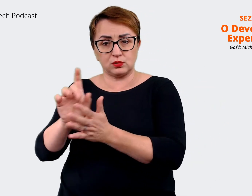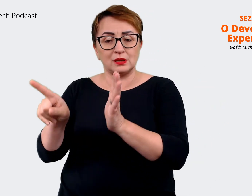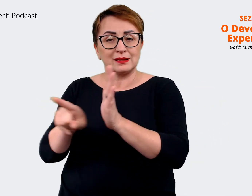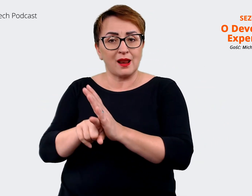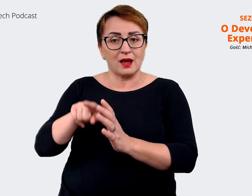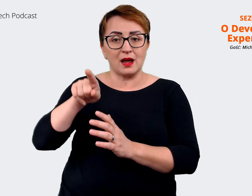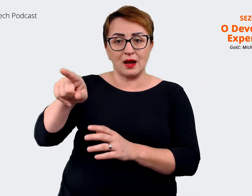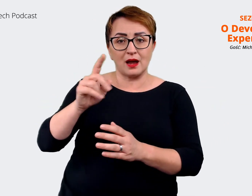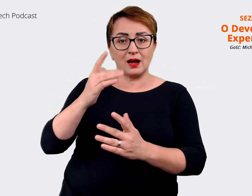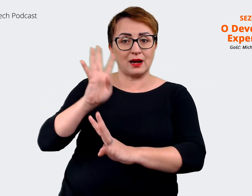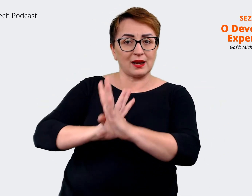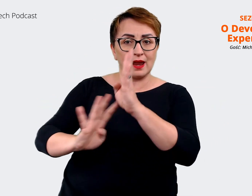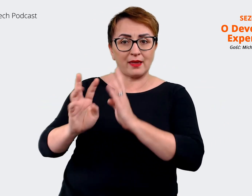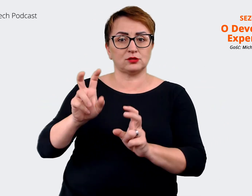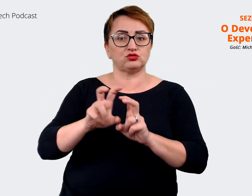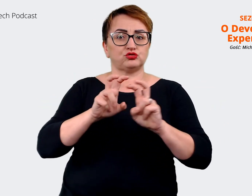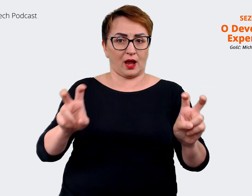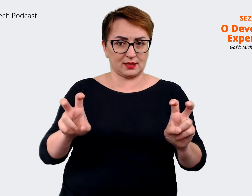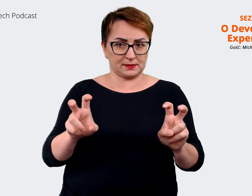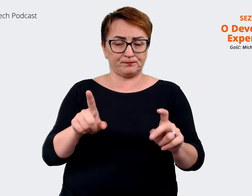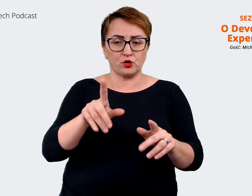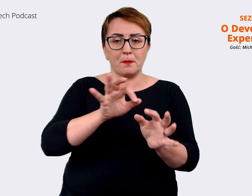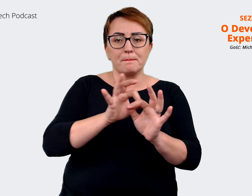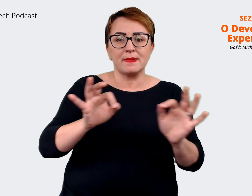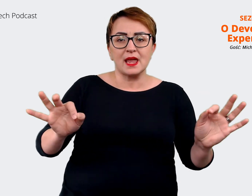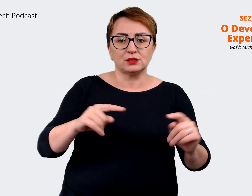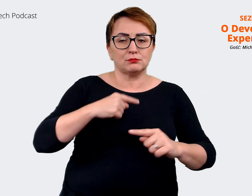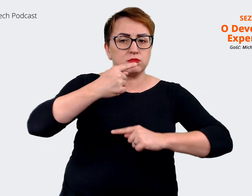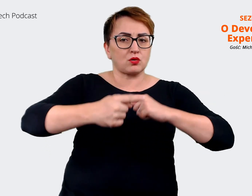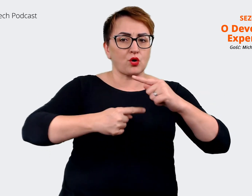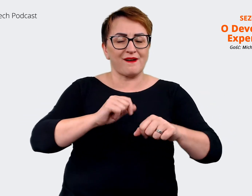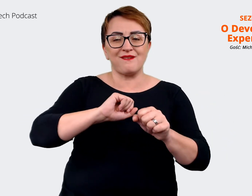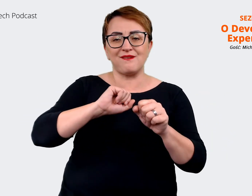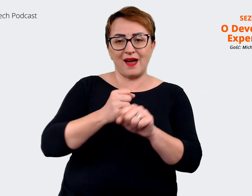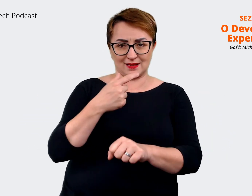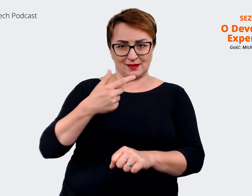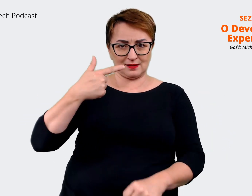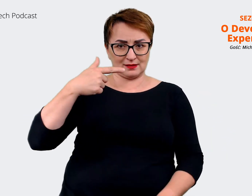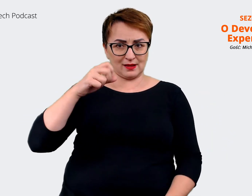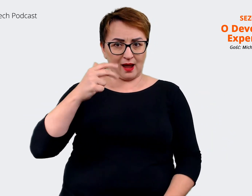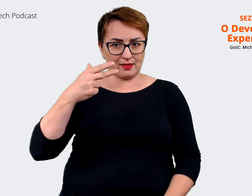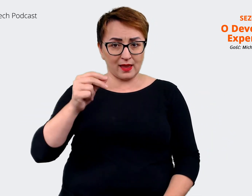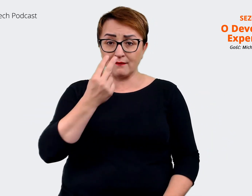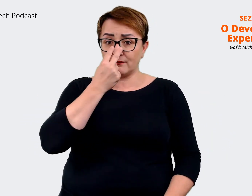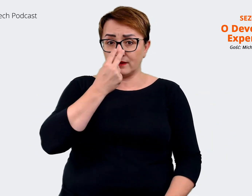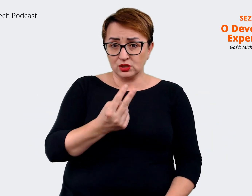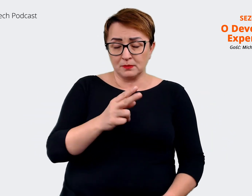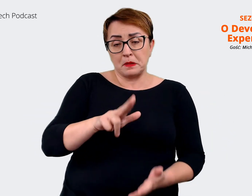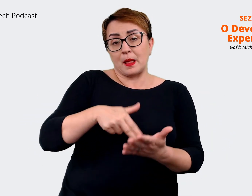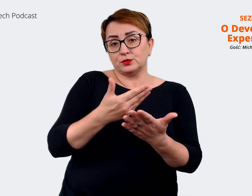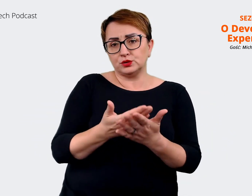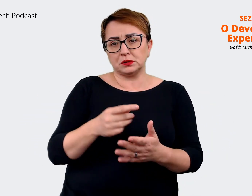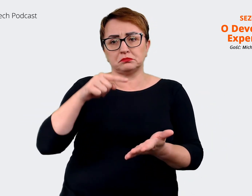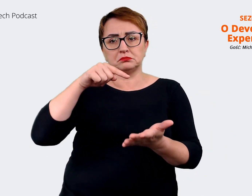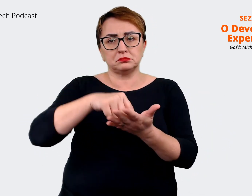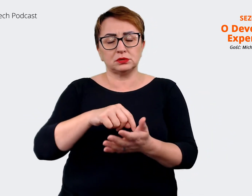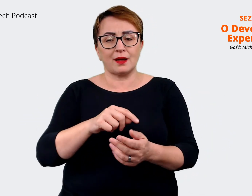Także mierzymy w procesie twarde dane. Widzimy, że np. gdzieś testy zaczęły bardzo długo przechodzić,